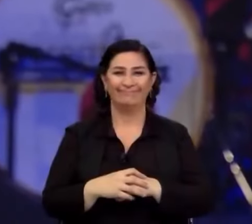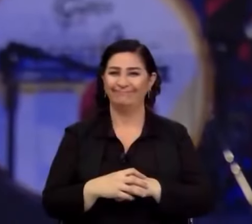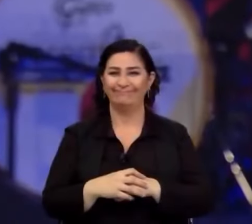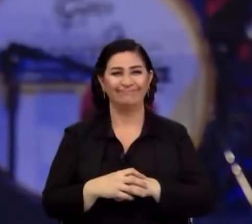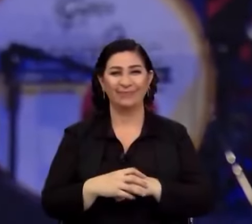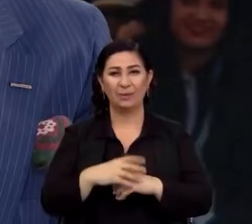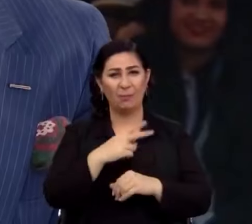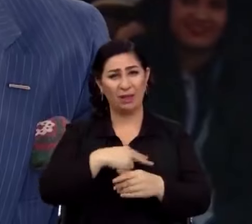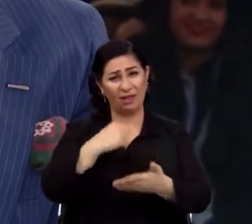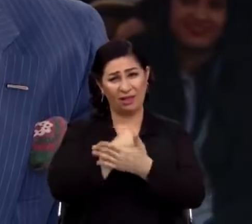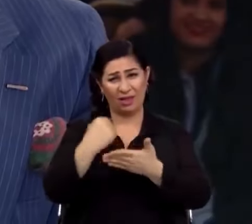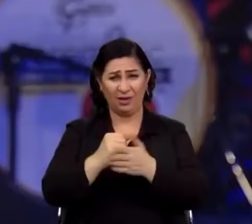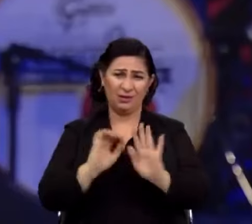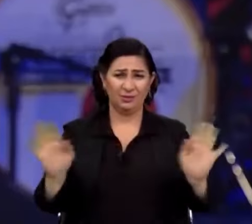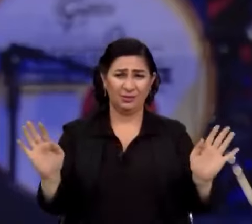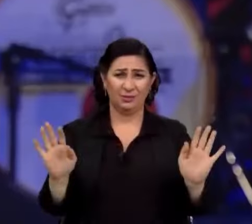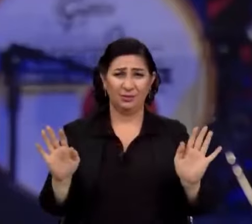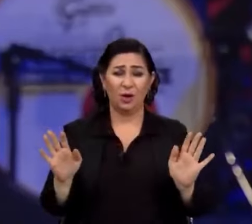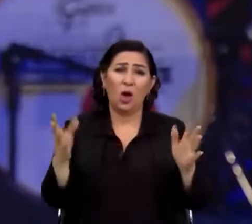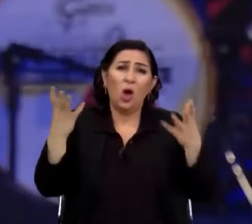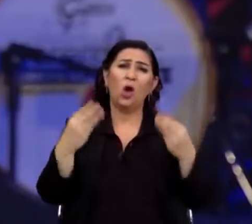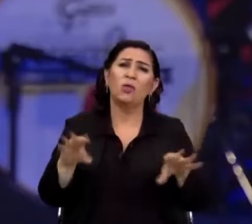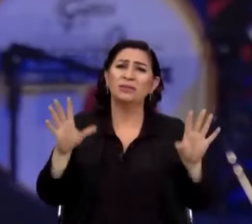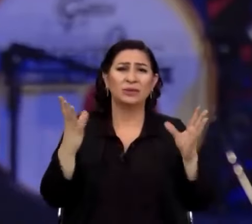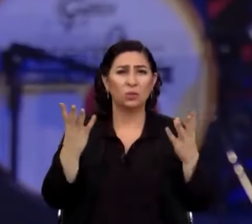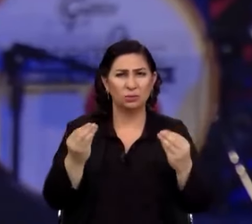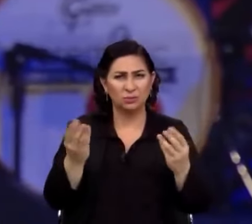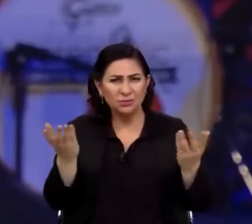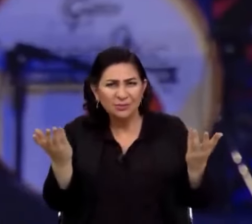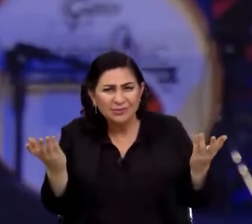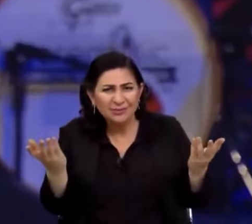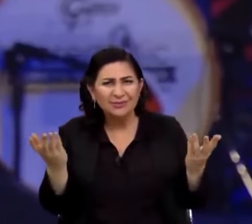belediye nikahımı olmasa da olur cul Ardanın ben biraz